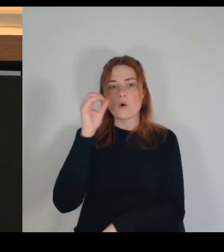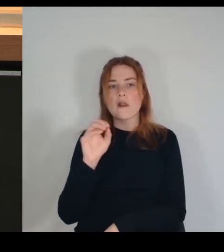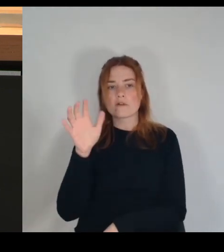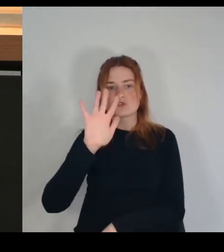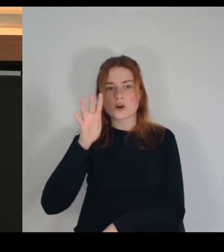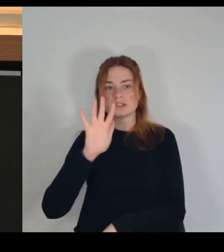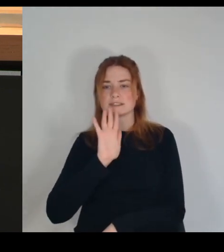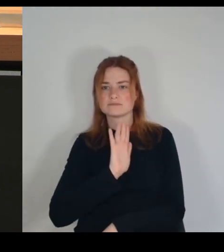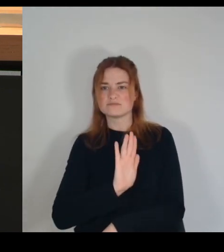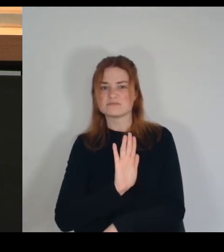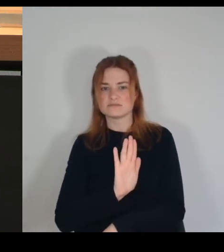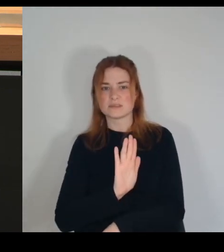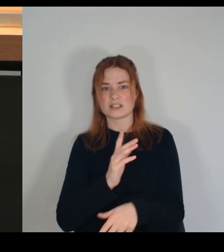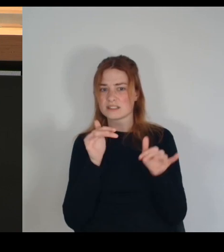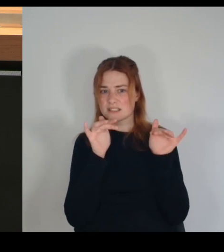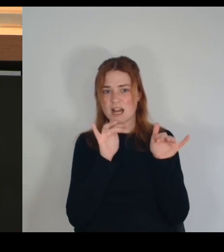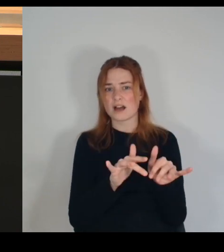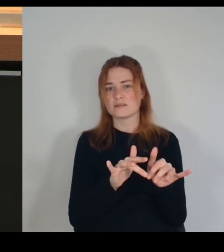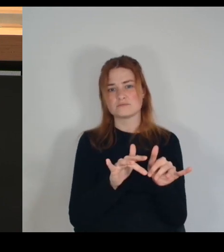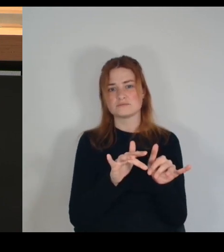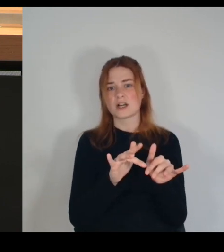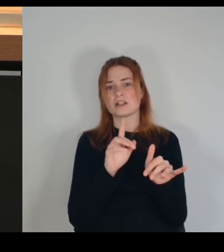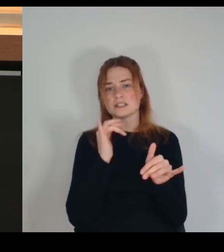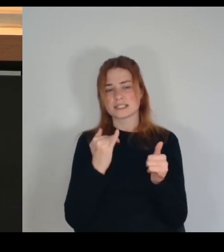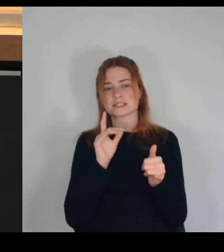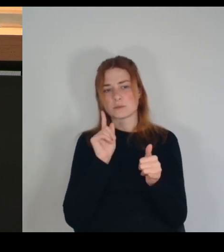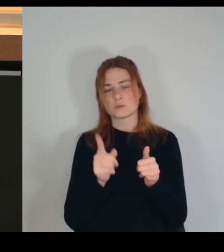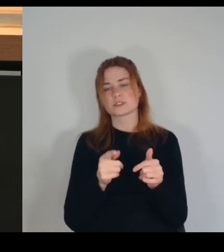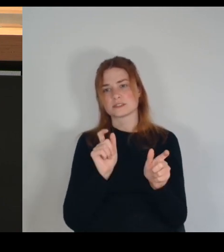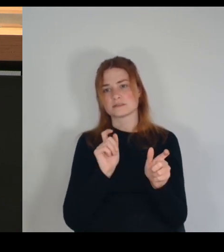Aussetzung des missbräuchlich genutzten Paragrafen 246 für Migranten an